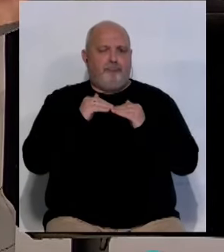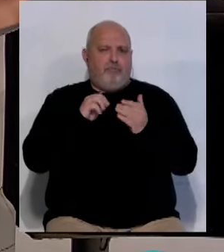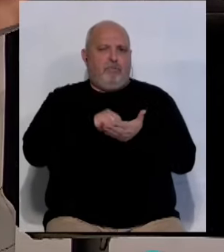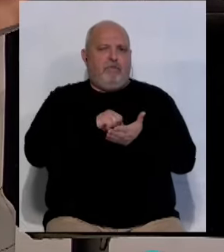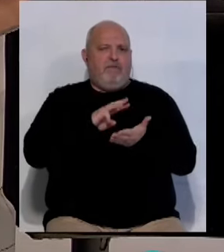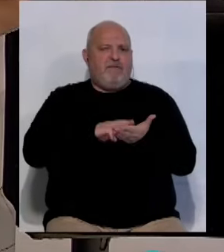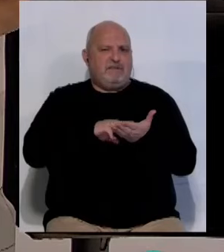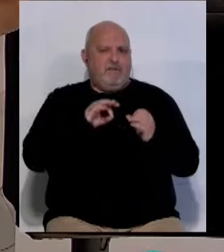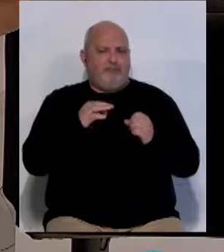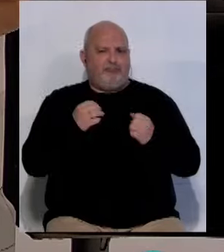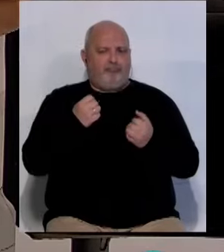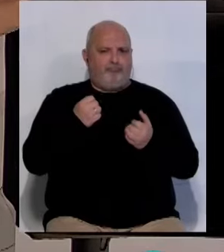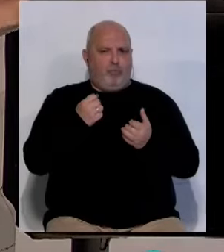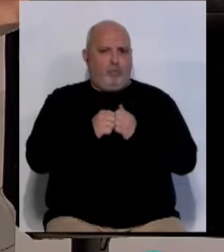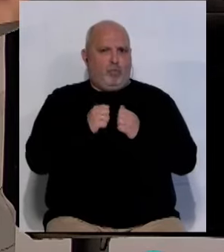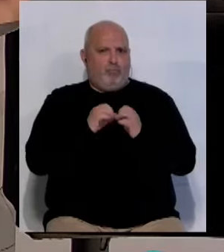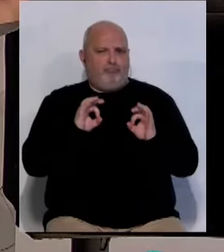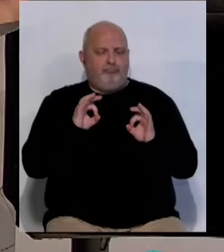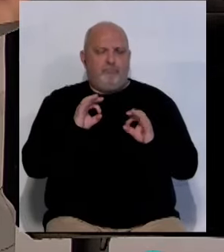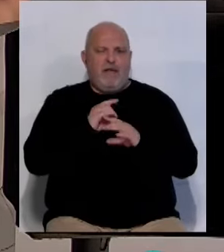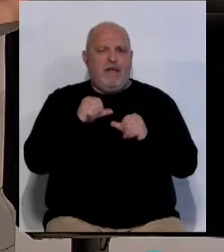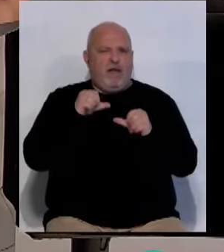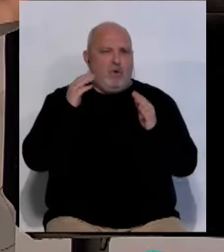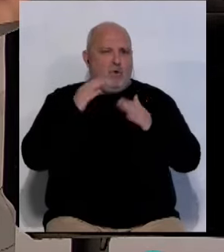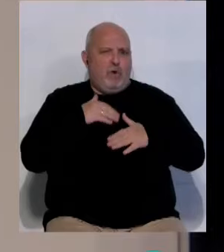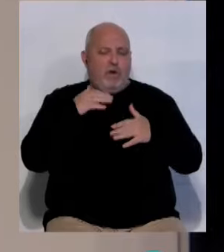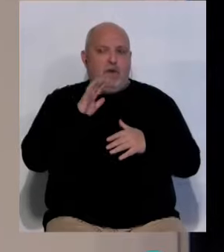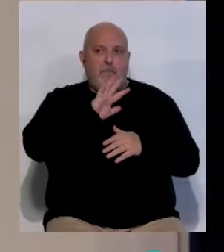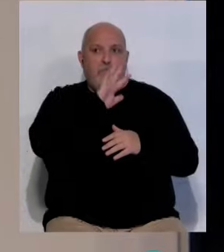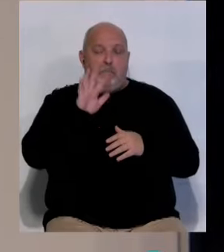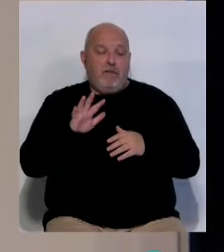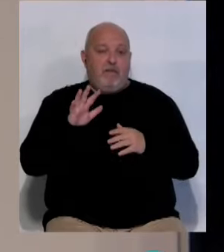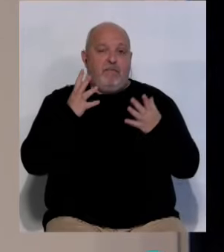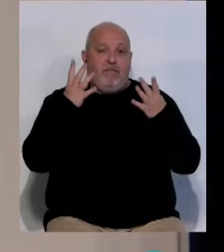quizás meses atrás que no teníamos que aparecer Que prácticamente en 10 días que lleva con el